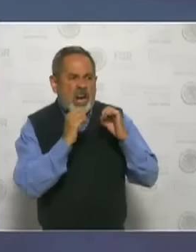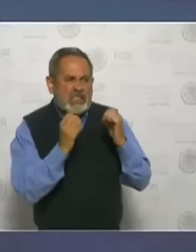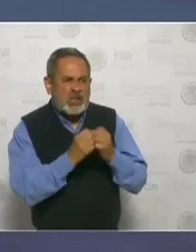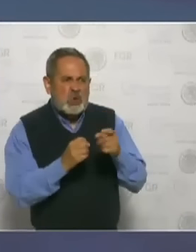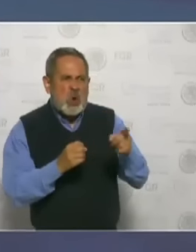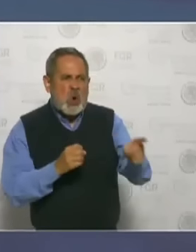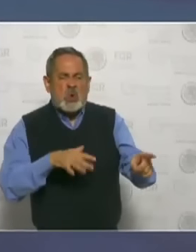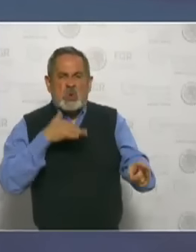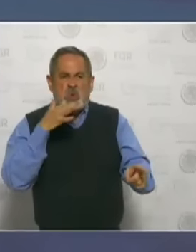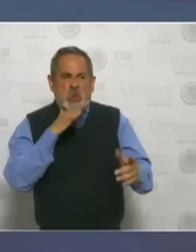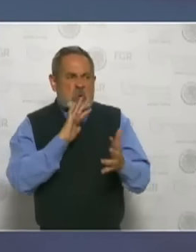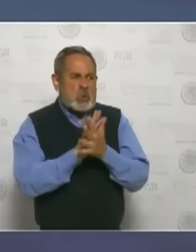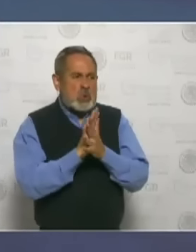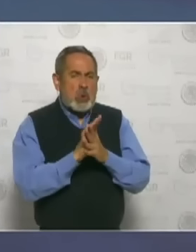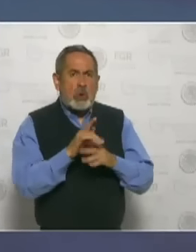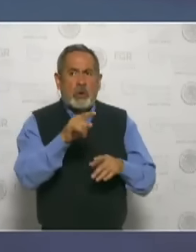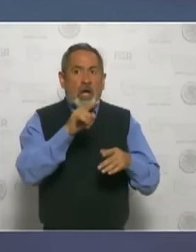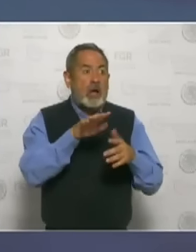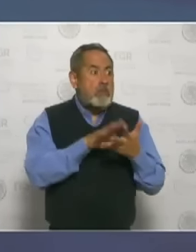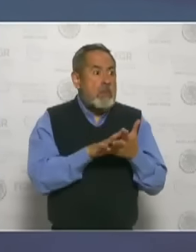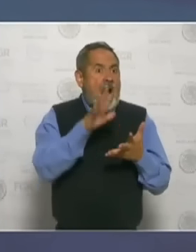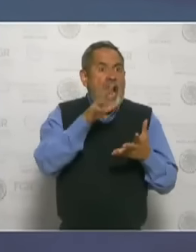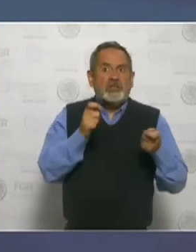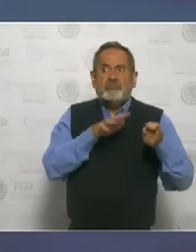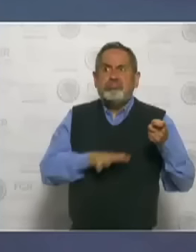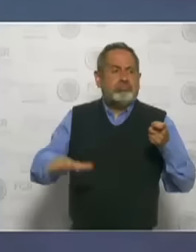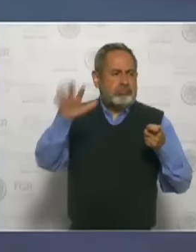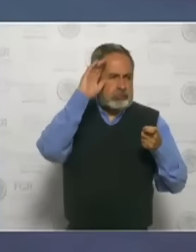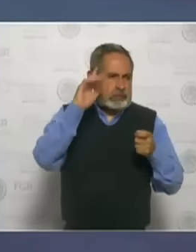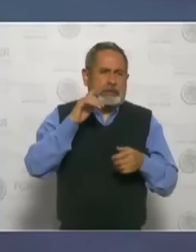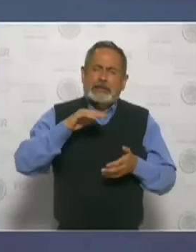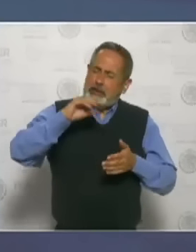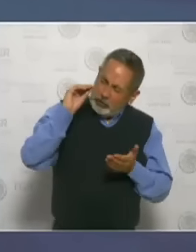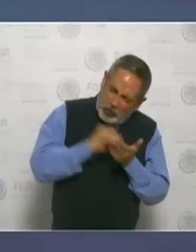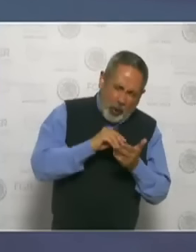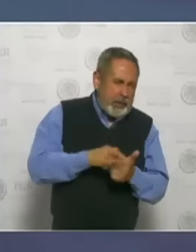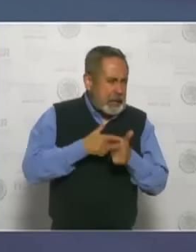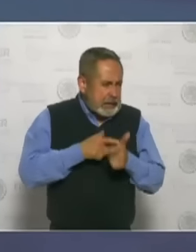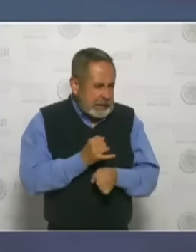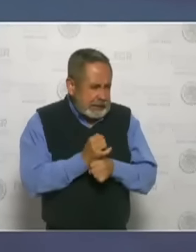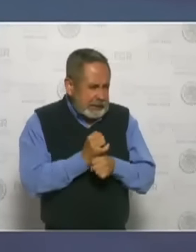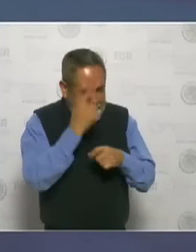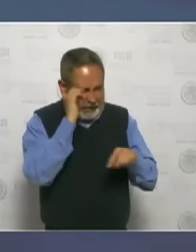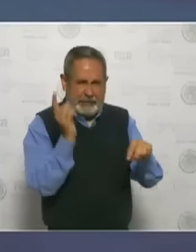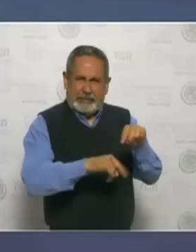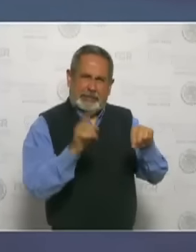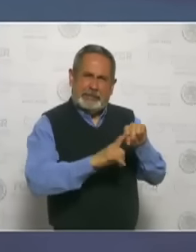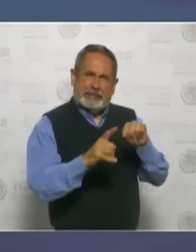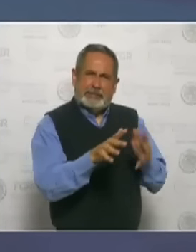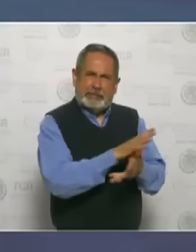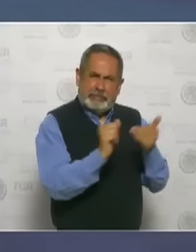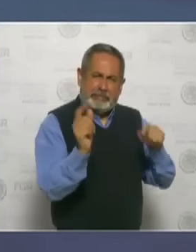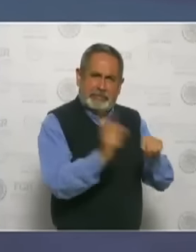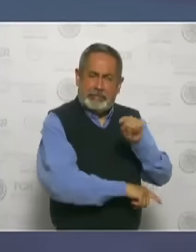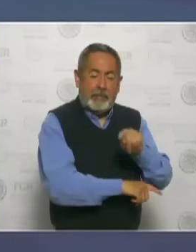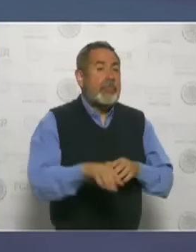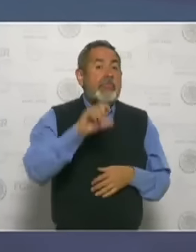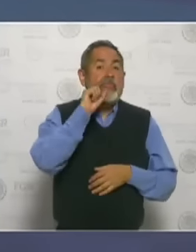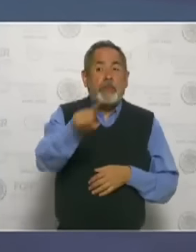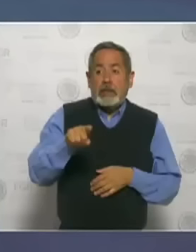con operación suprarregional. Así también estamos trabajando para que todas las fiscalías y las